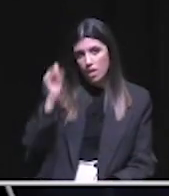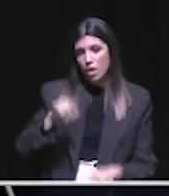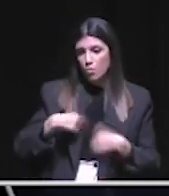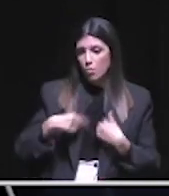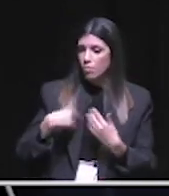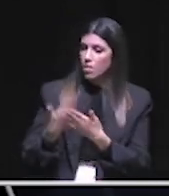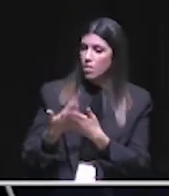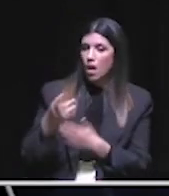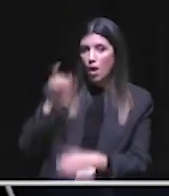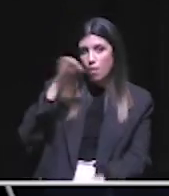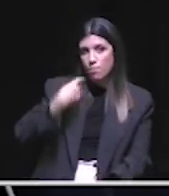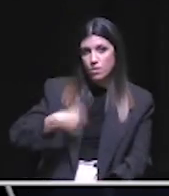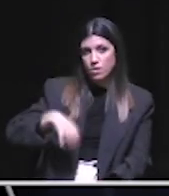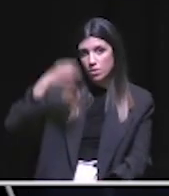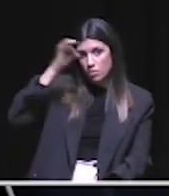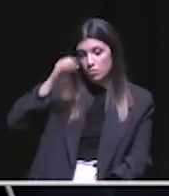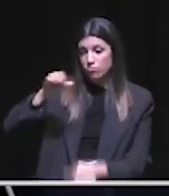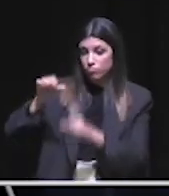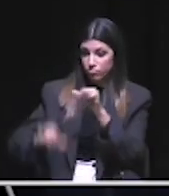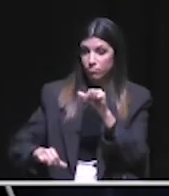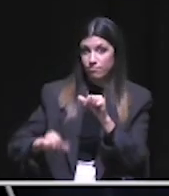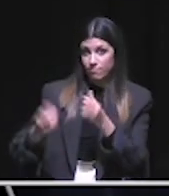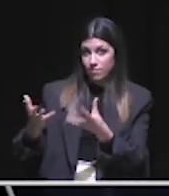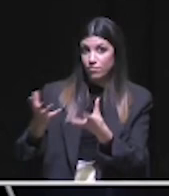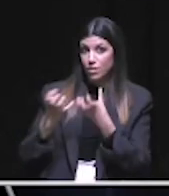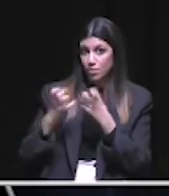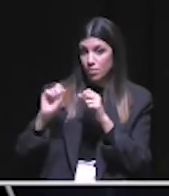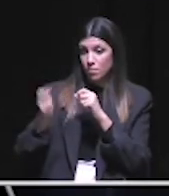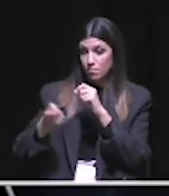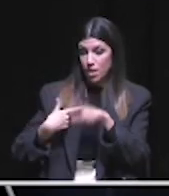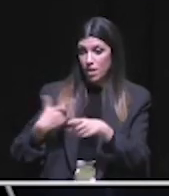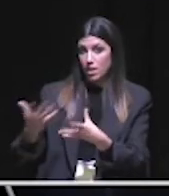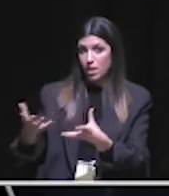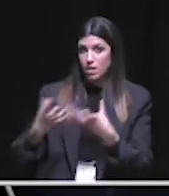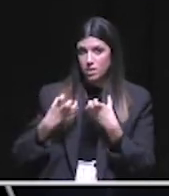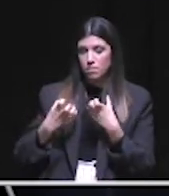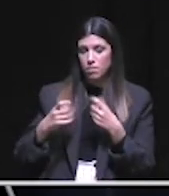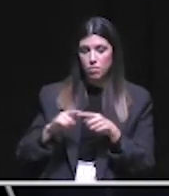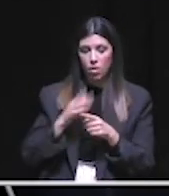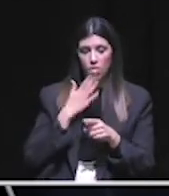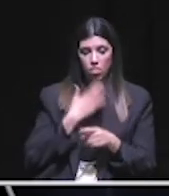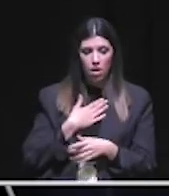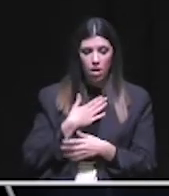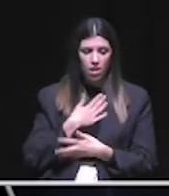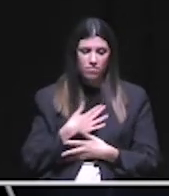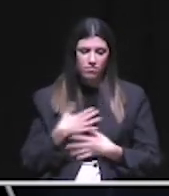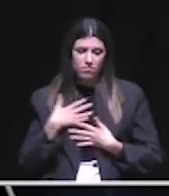Este foi o relato que nos chegou e que é altamente desmotivador para quem participou.